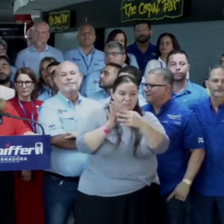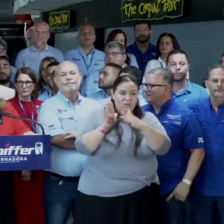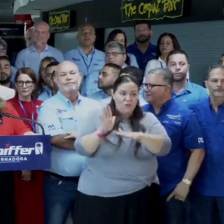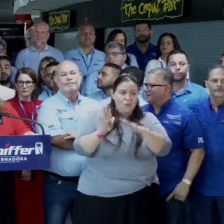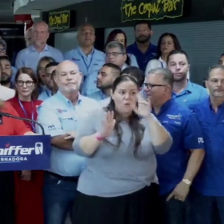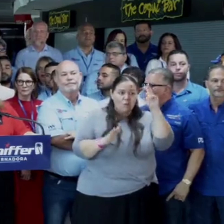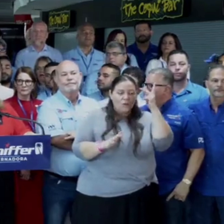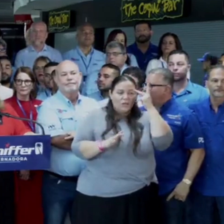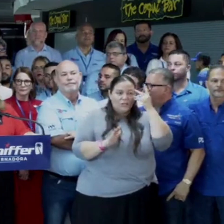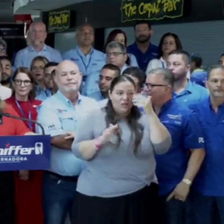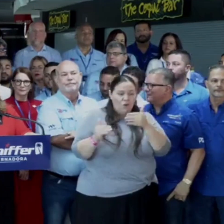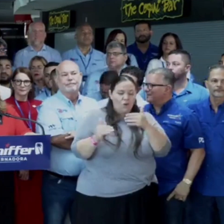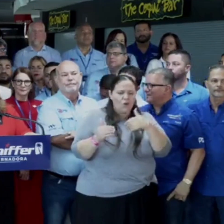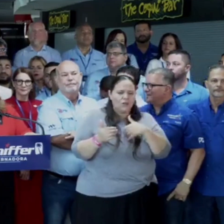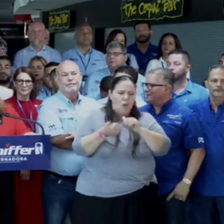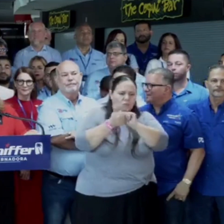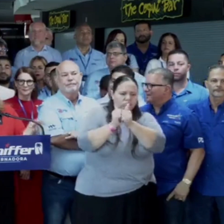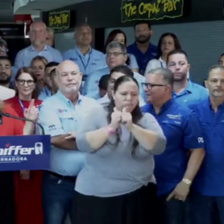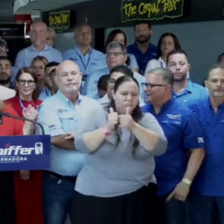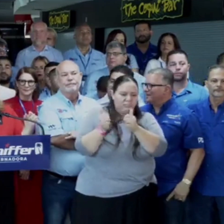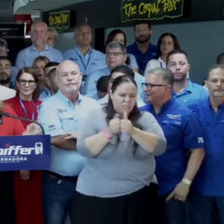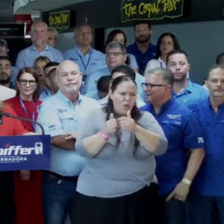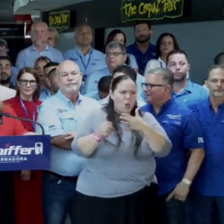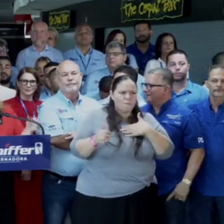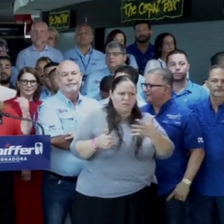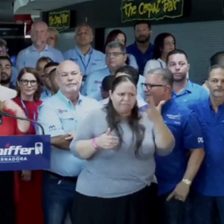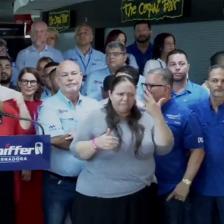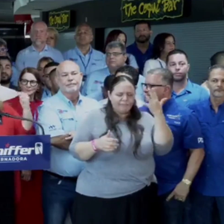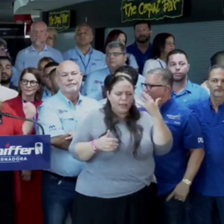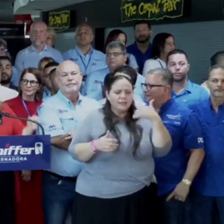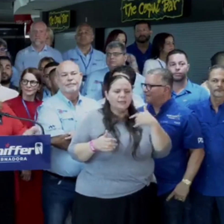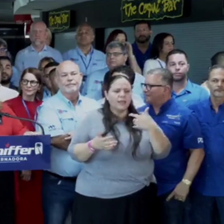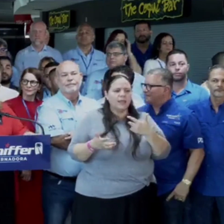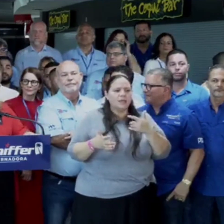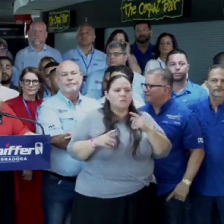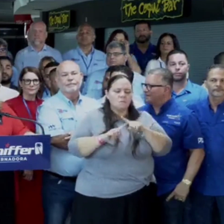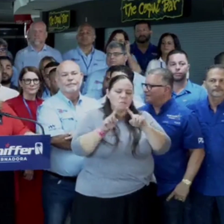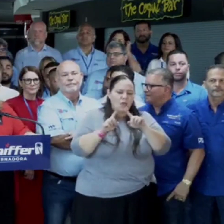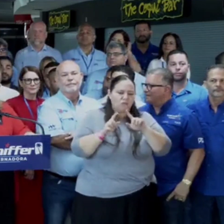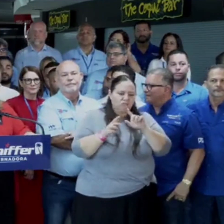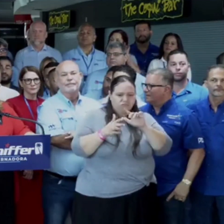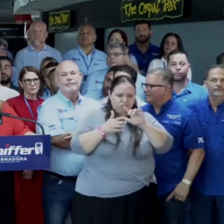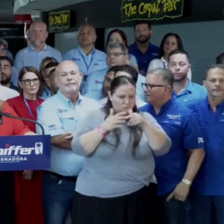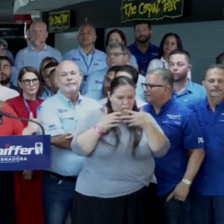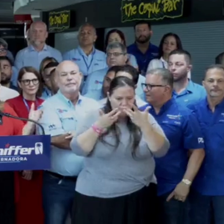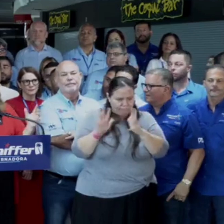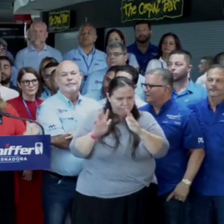corrí contra ella Pero saben qué tan pronto pasó la elección yo la llamé y le pedí que habláramos